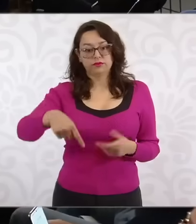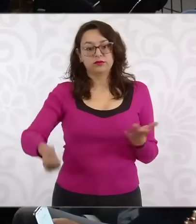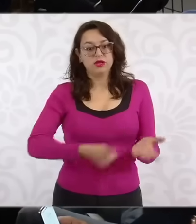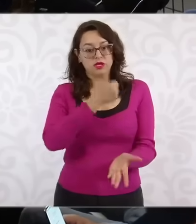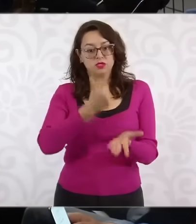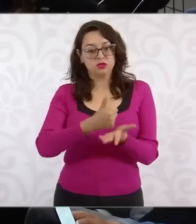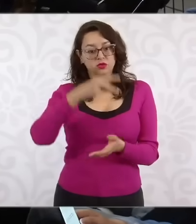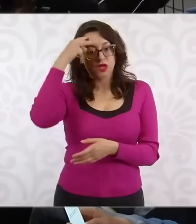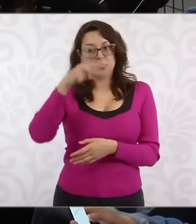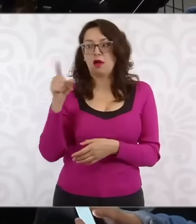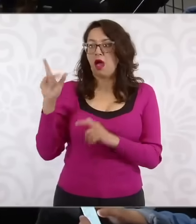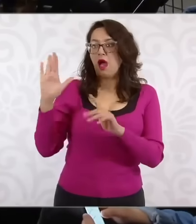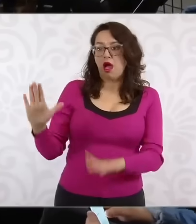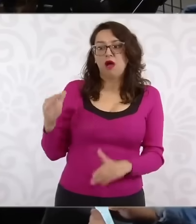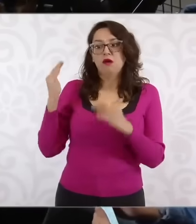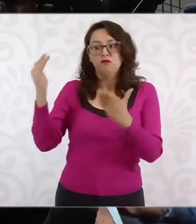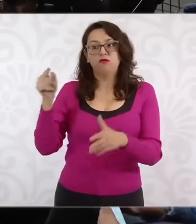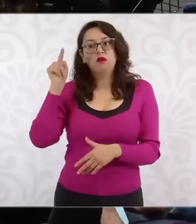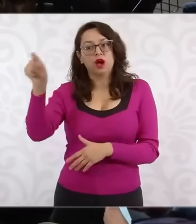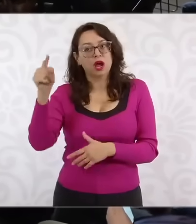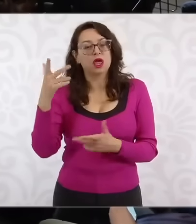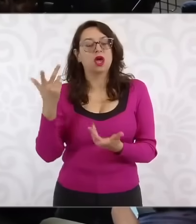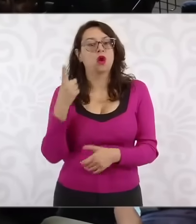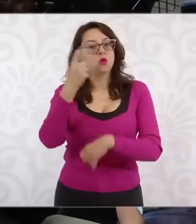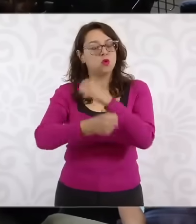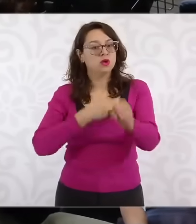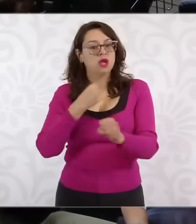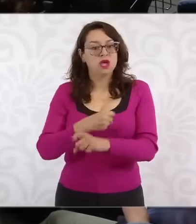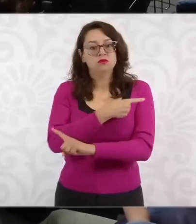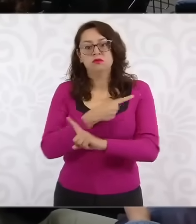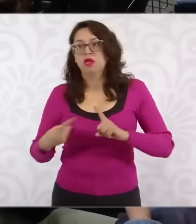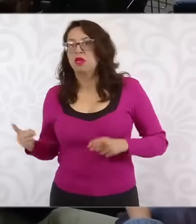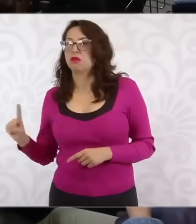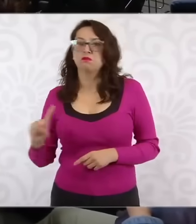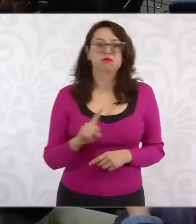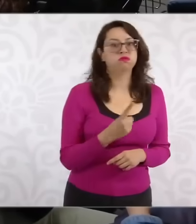están ahorita allí afuera, andan aquí, tienen un año y medio dando vueltas, ya los atendió Andrés